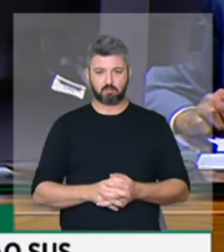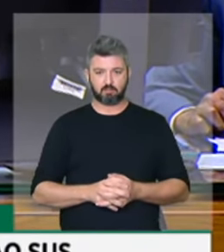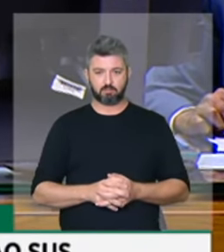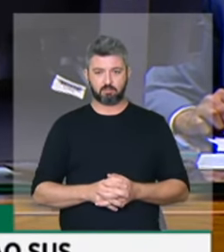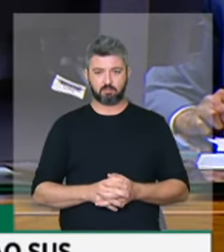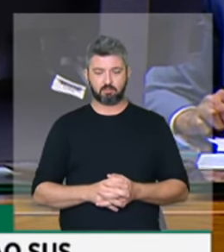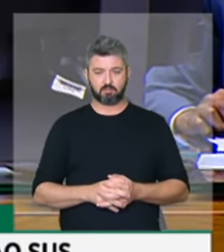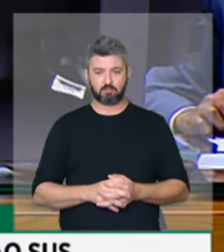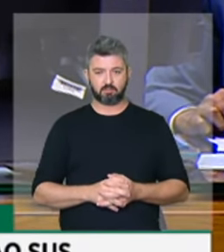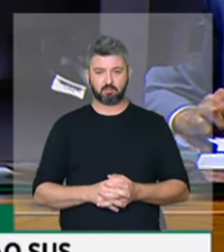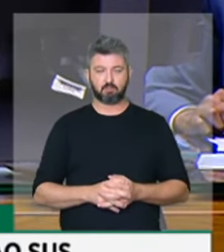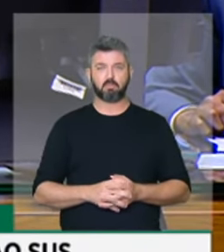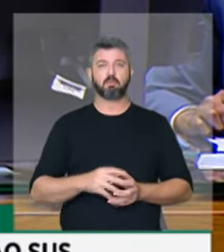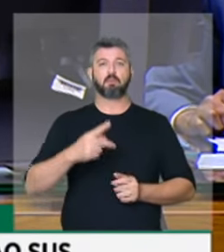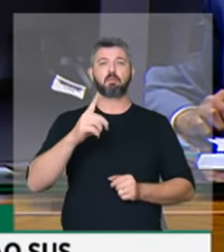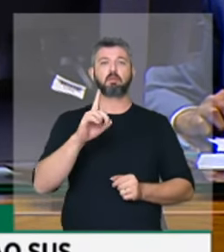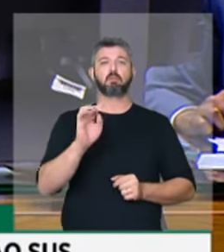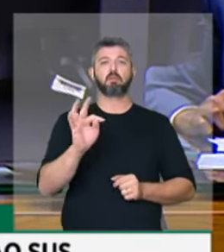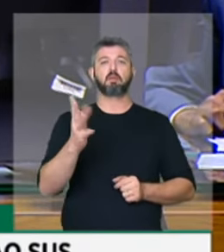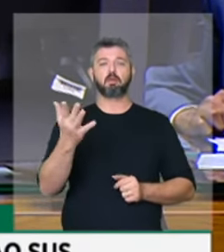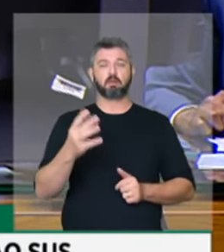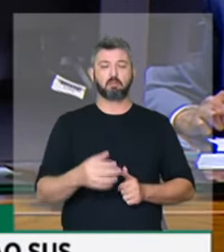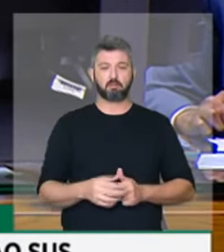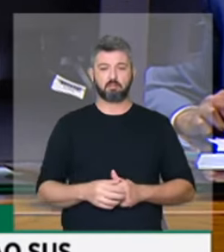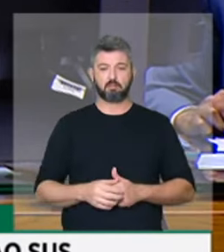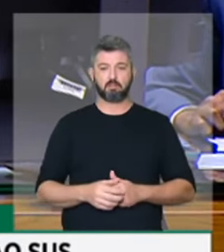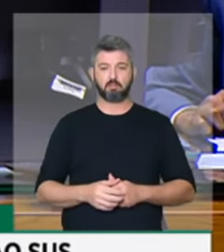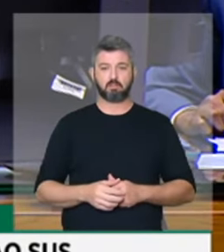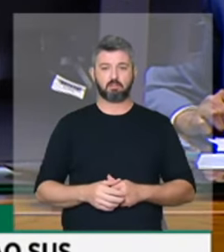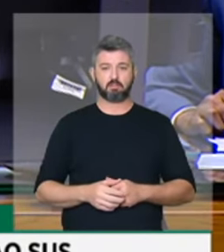DEPUTADO WOLNEY? -- [DEPUTADO]: UNANIMIDADE NA CÂMARA QUE FOI POSSÍVEL FAZER ESSE ACORDO,